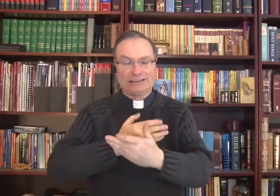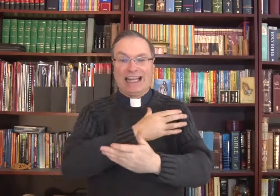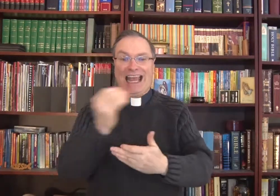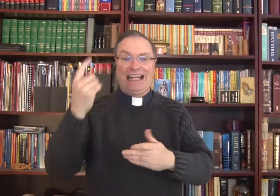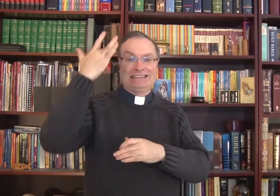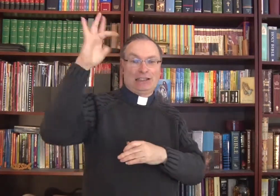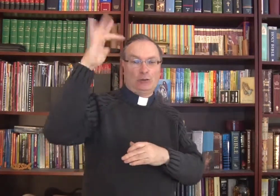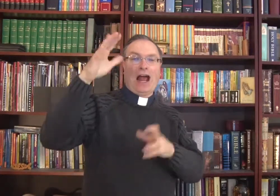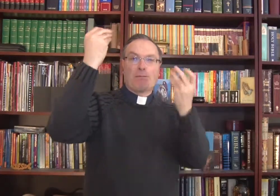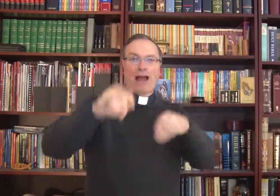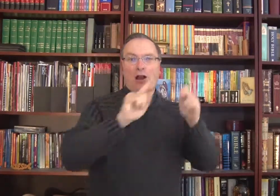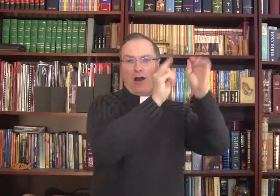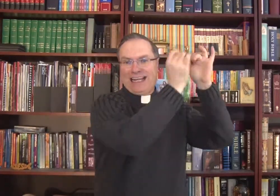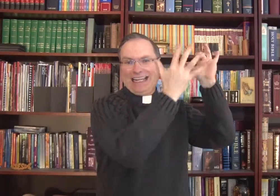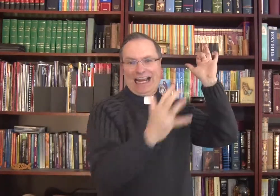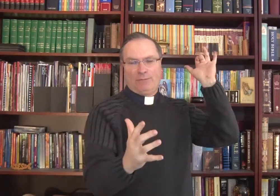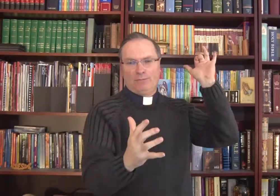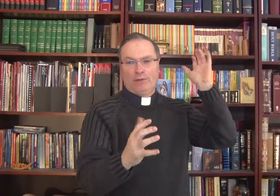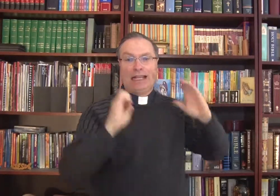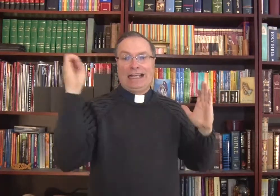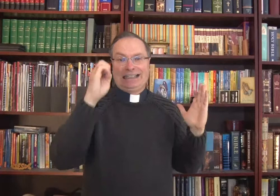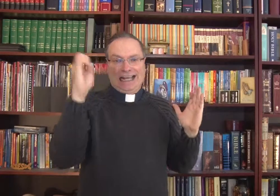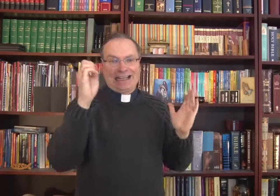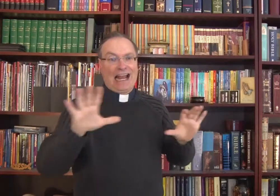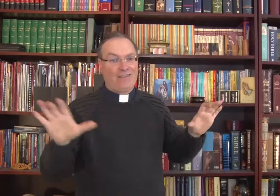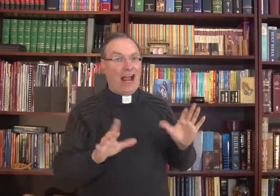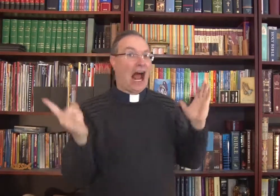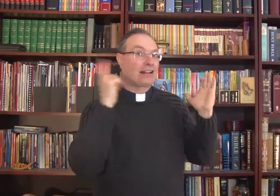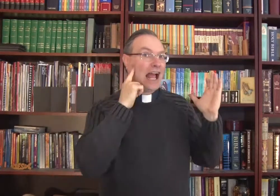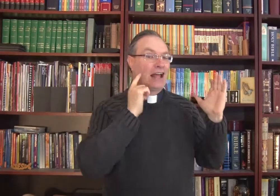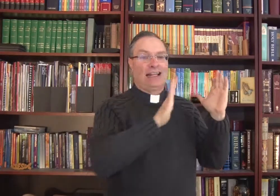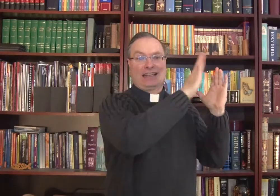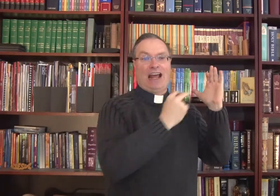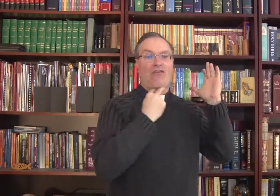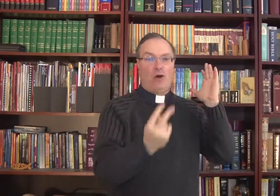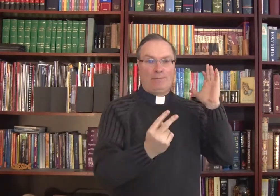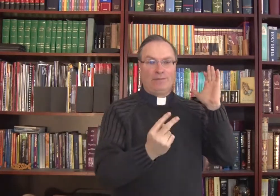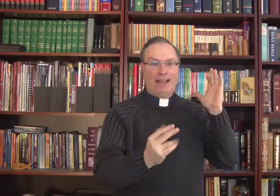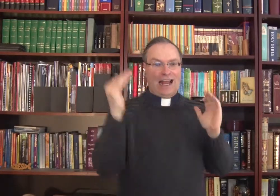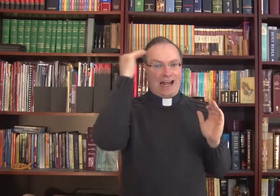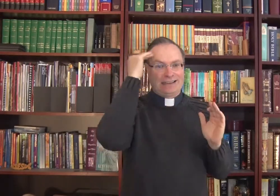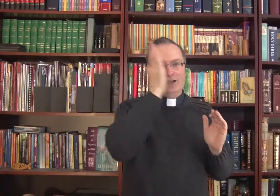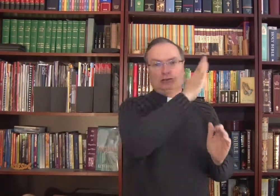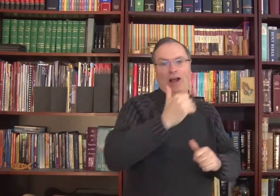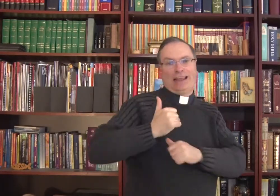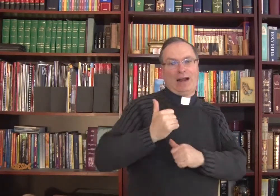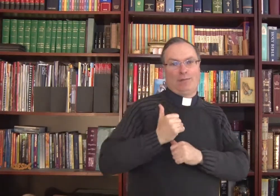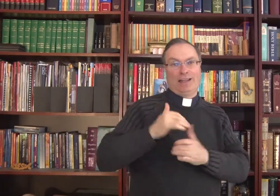et les étoiles perdent leur éclat. L'Éternel fait entendre sa voix à la tête de son armée,